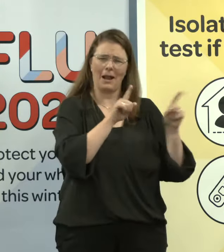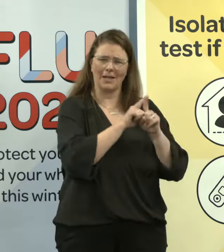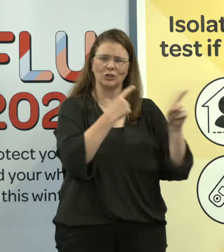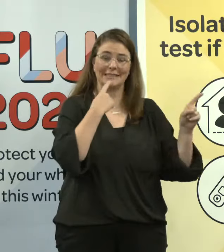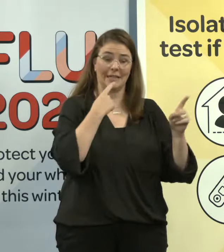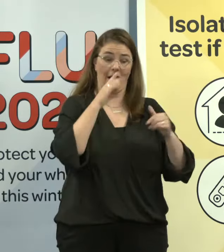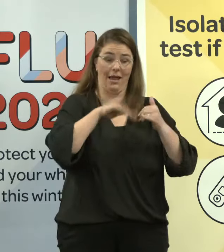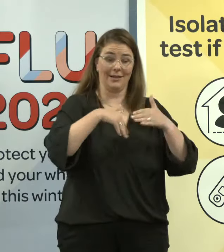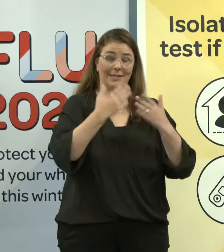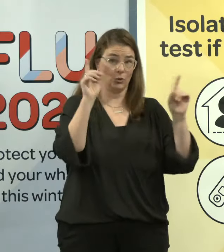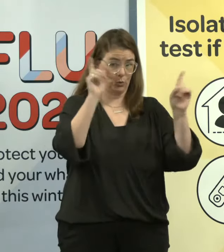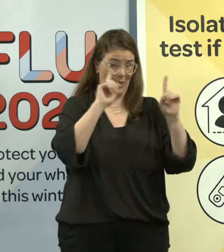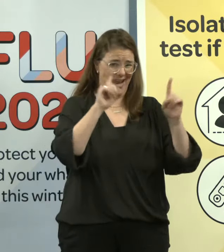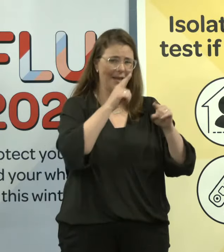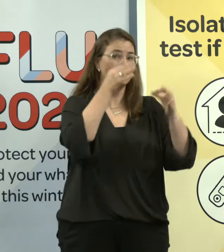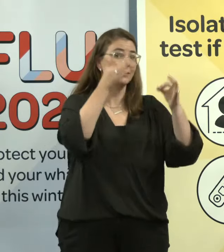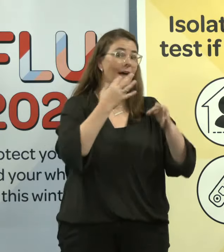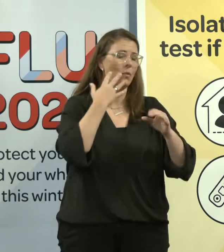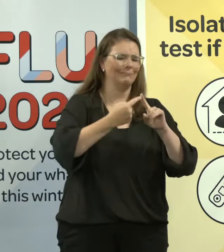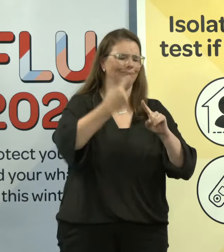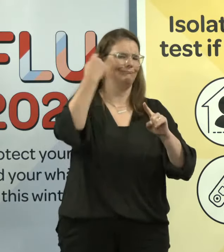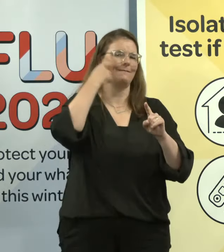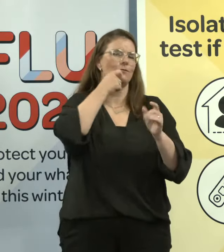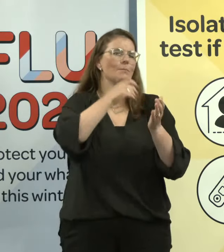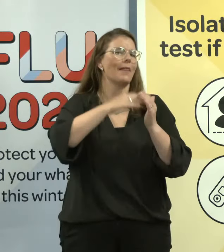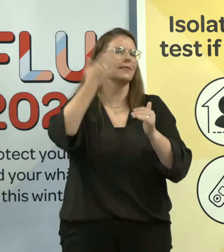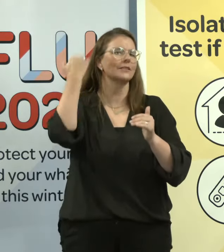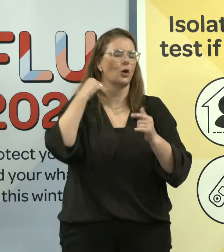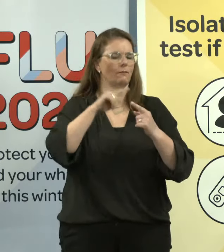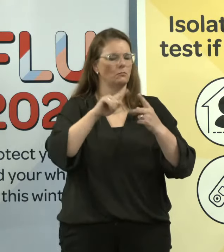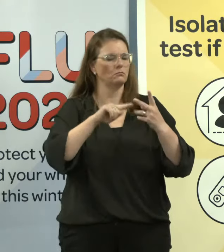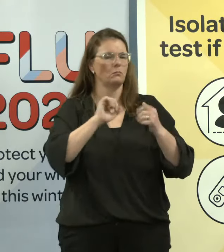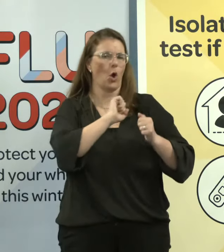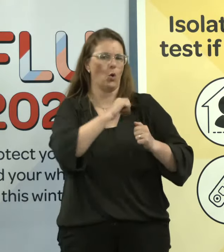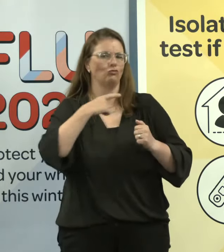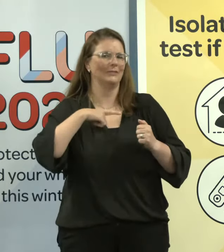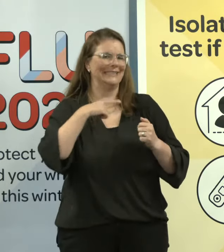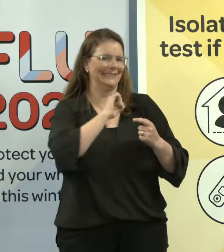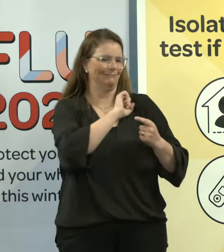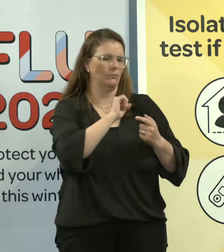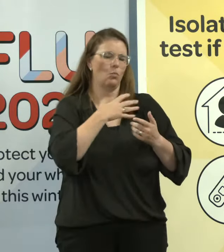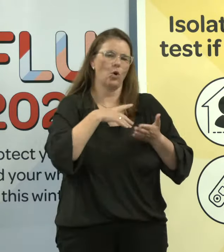etahi whakaaro me te awangawanga pea i roto i te whakamutunga